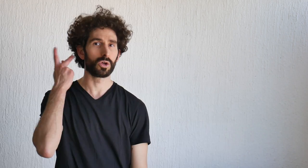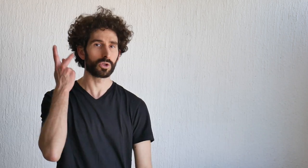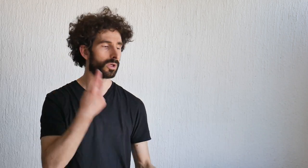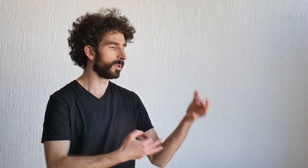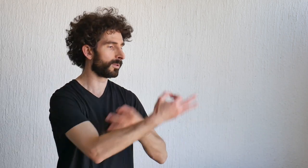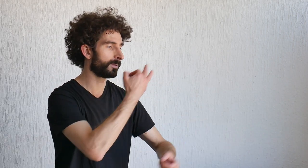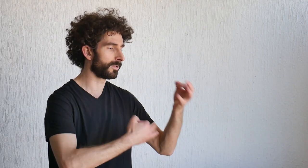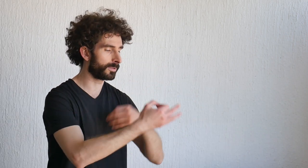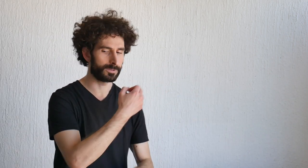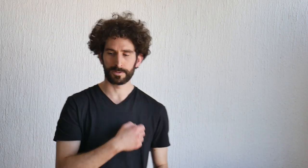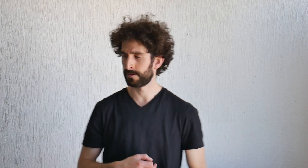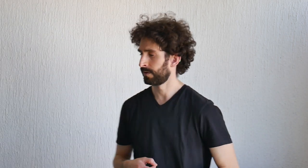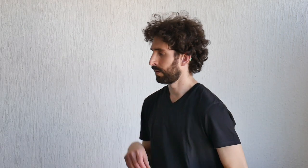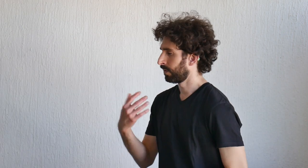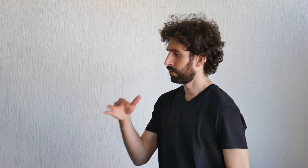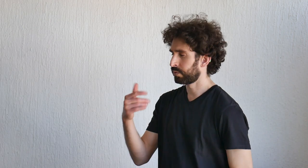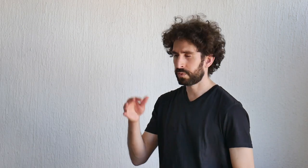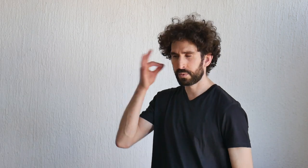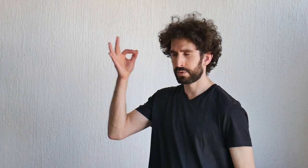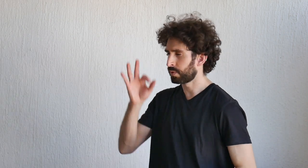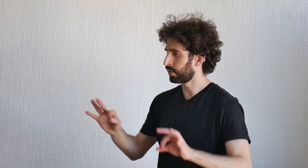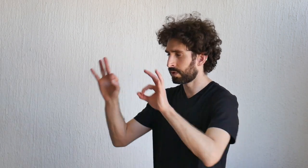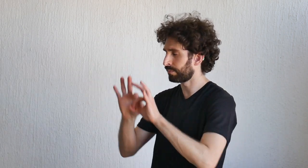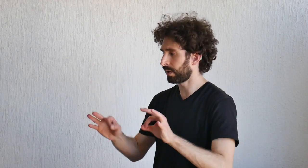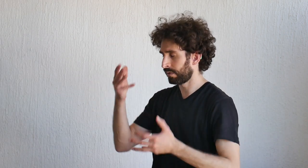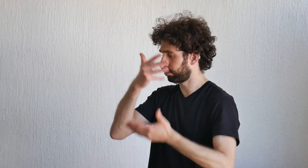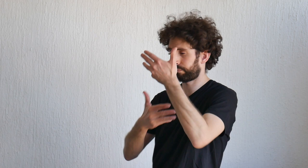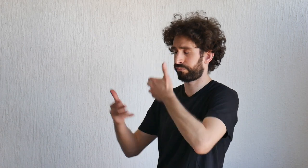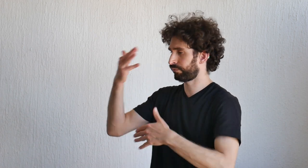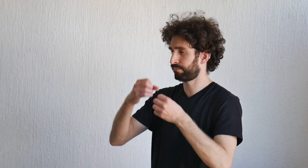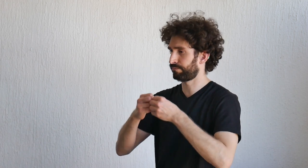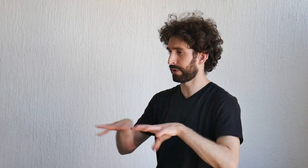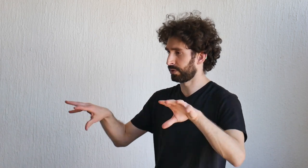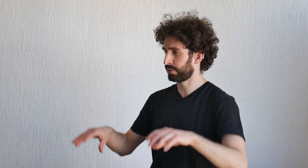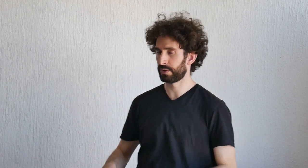Certains entendants me disent : "Pfffiou, ne pas avoir de son me perturbe. Je suis perdu."